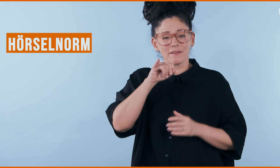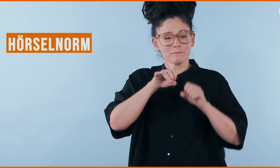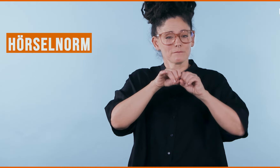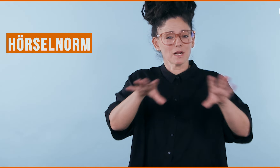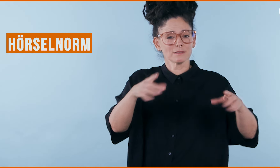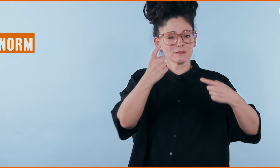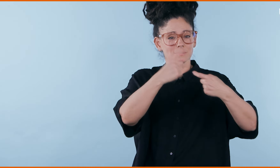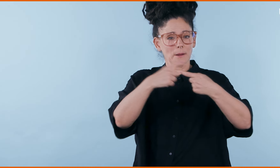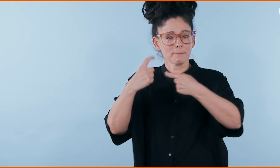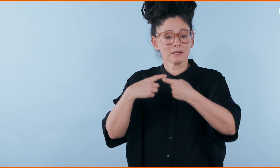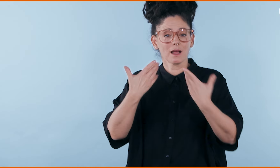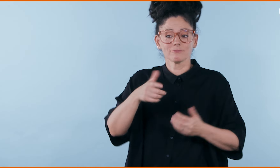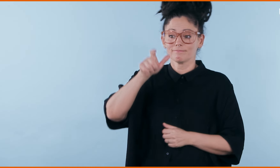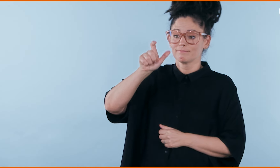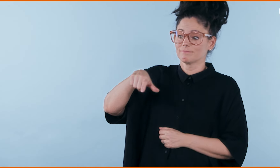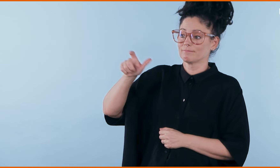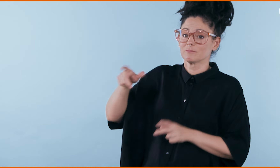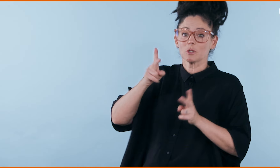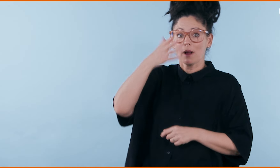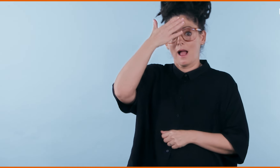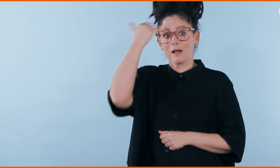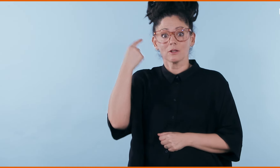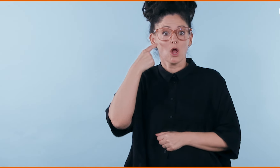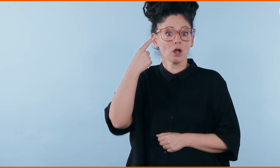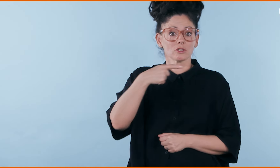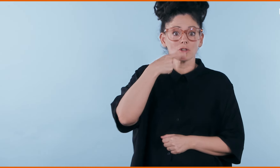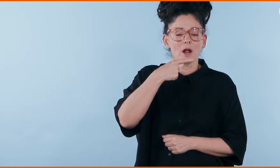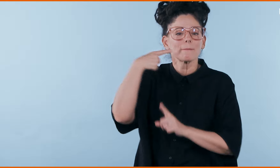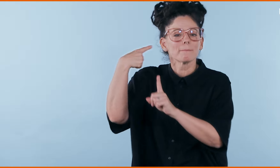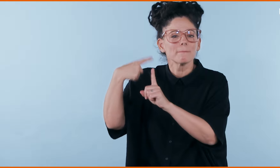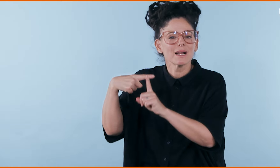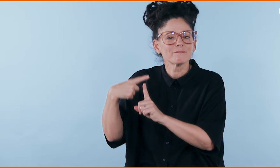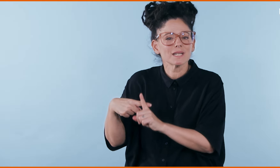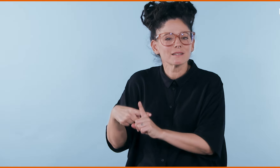I de flesta sammanhangen är de som kan höra och tala privilegierade.